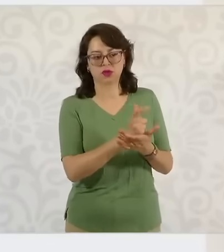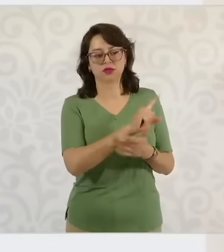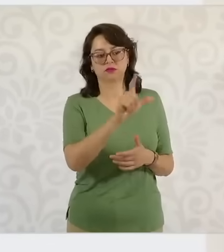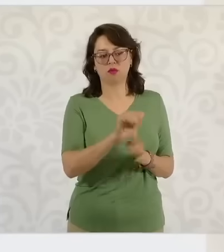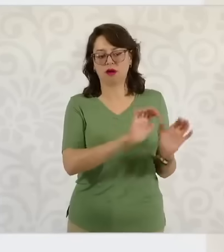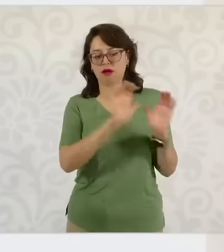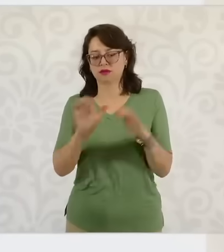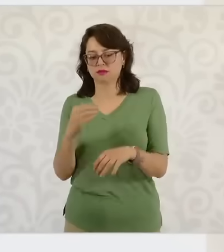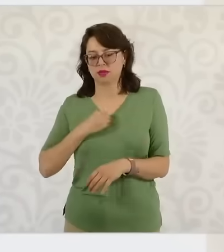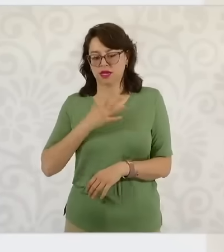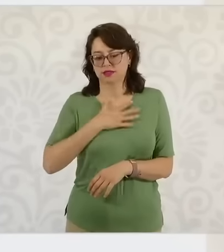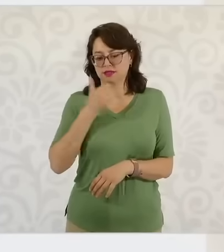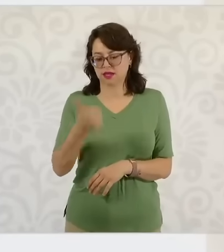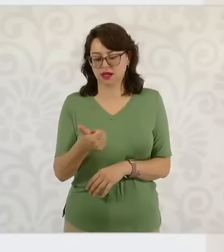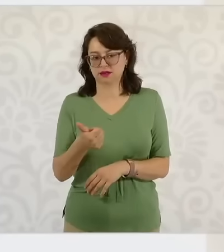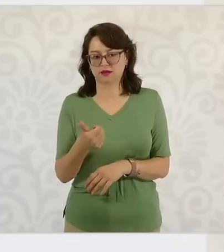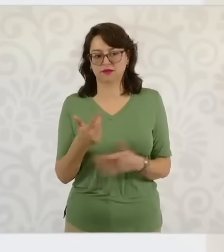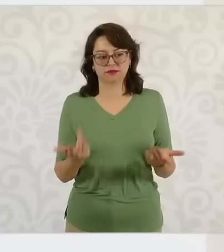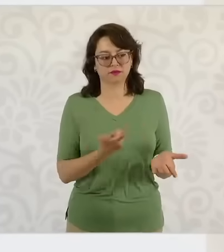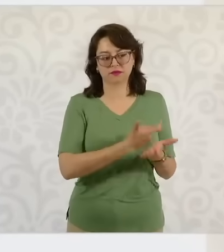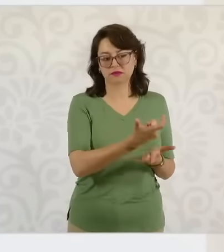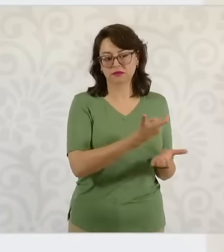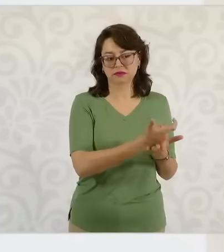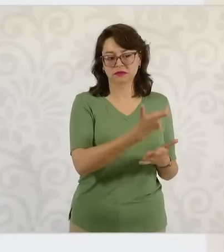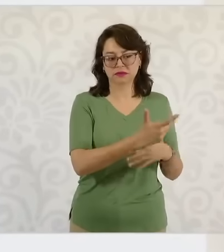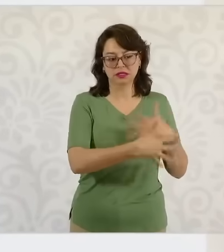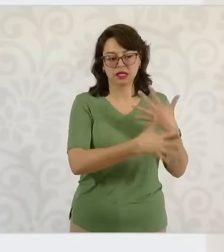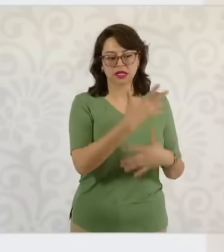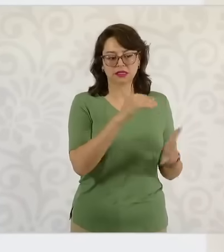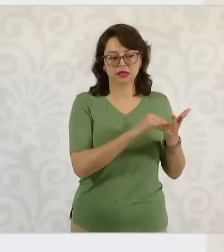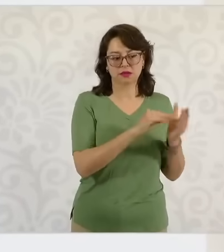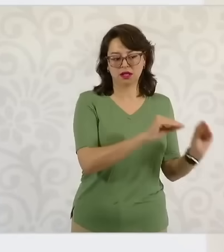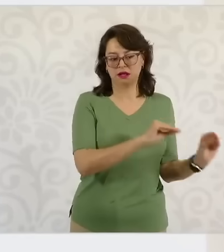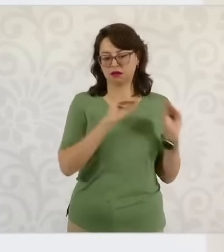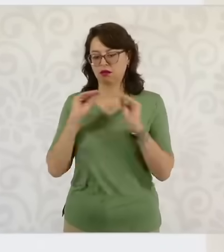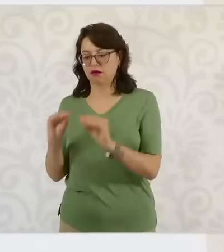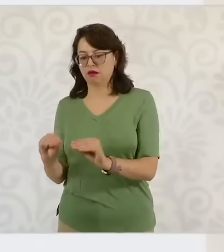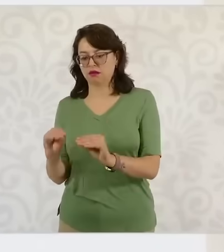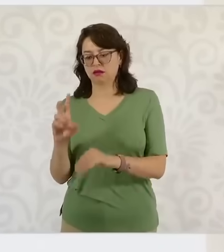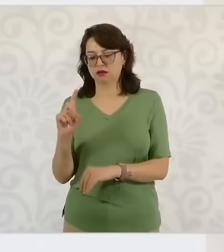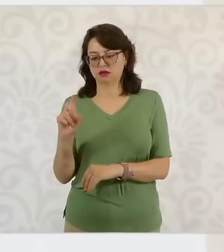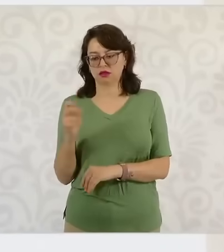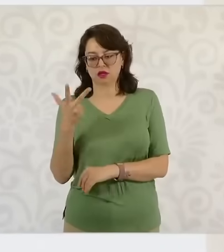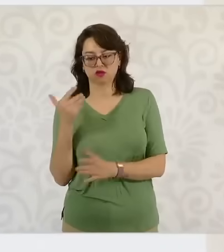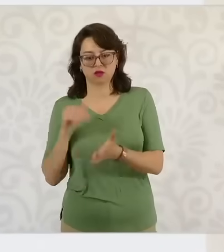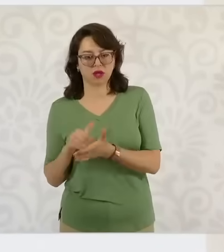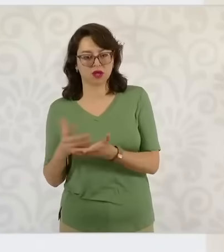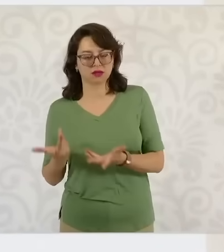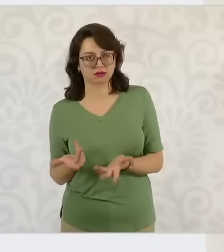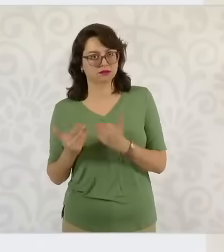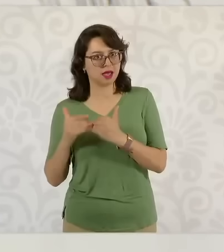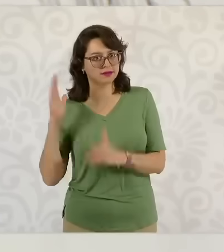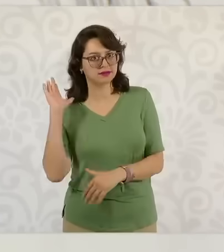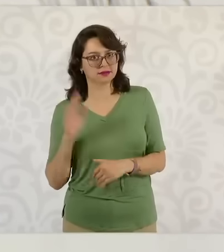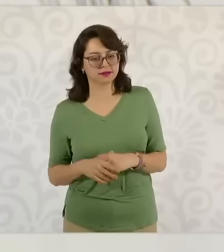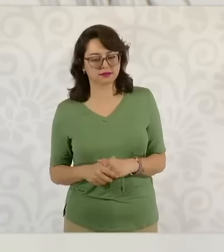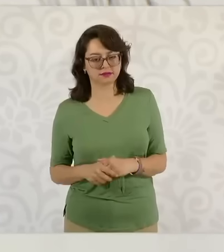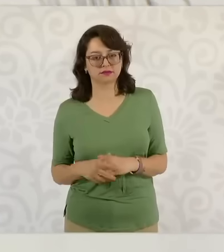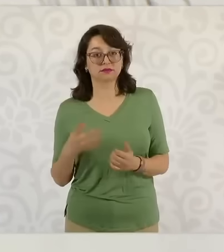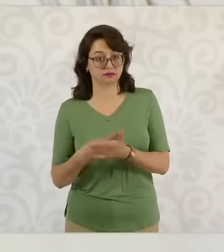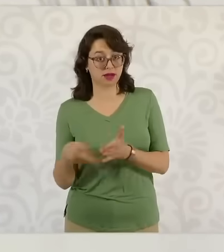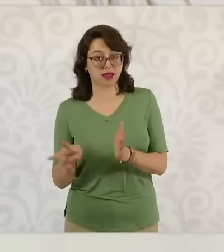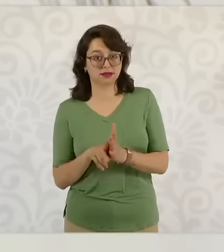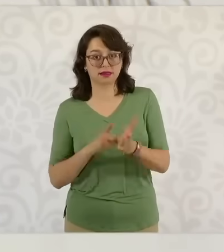al Bienestar pasaron de salarios de 15,000 pes a salarios de 38,000 pes o más con su base y ese